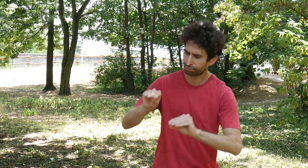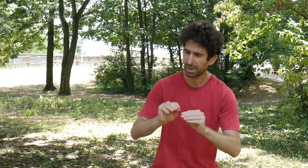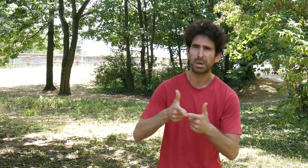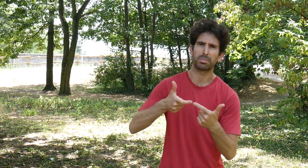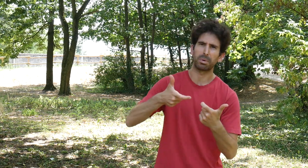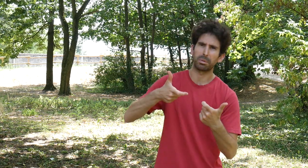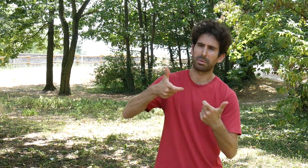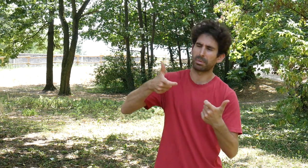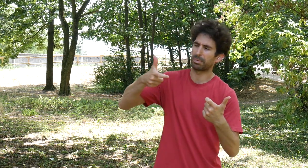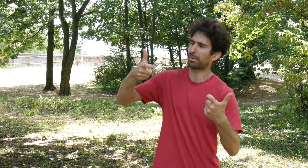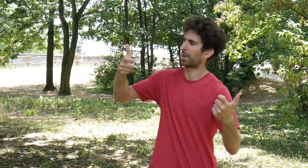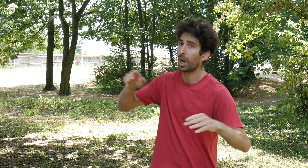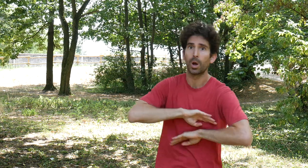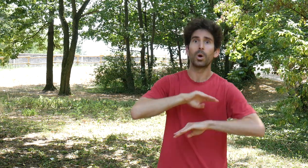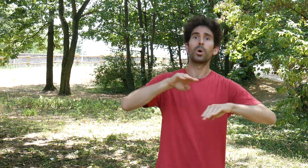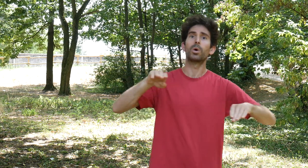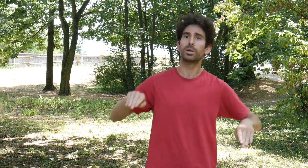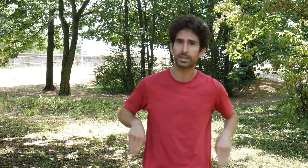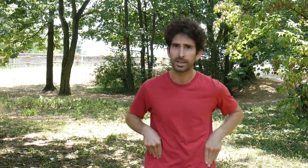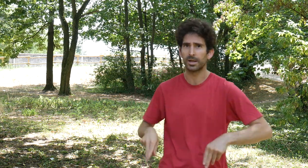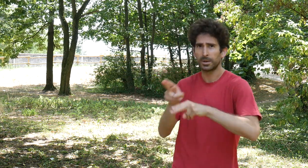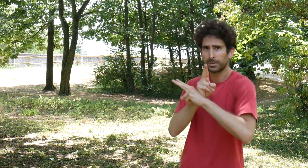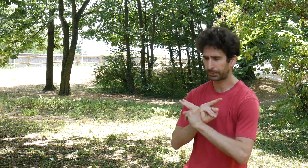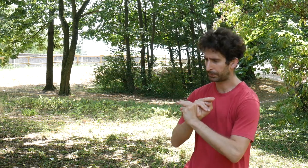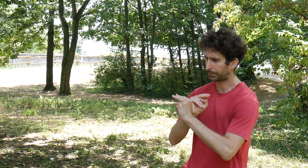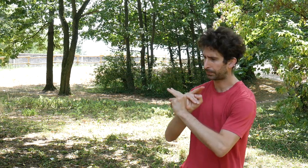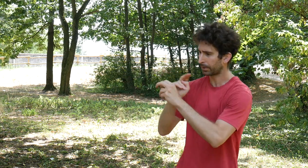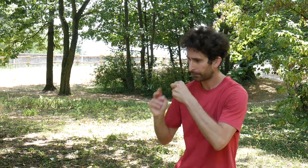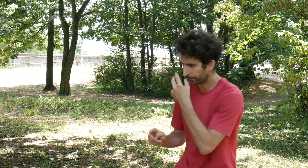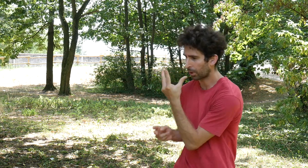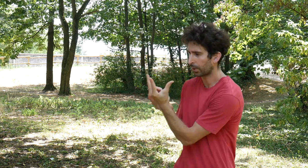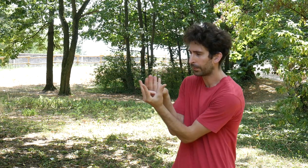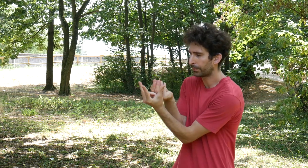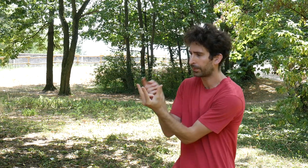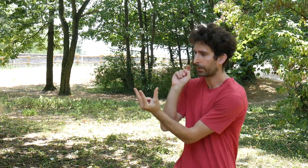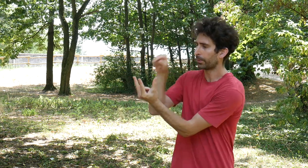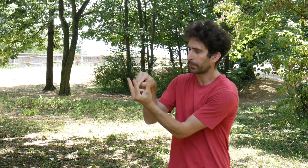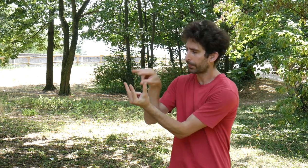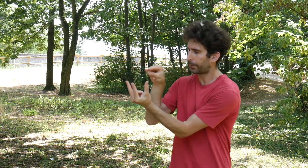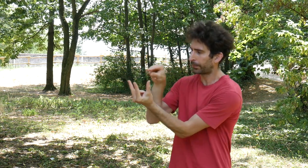et cetera, et cetera. En dernier, elle part butiner les fleurs